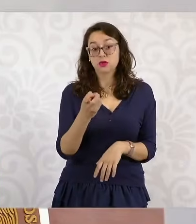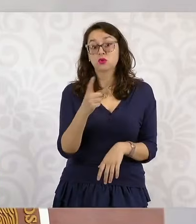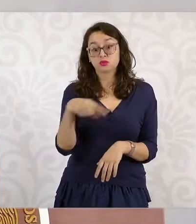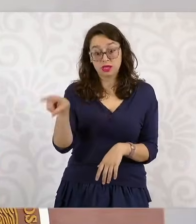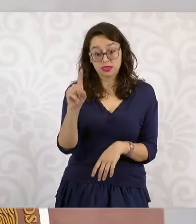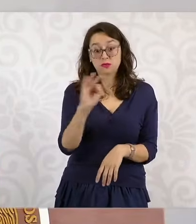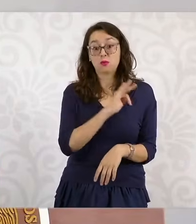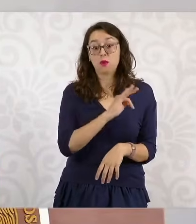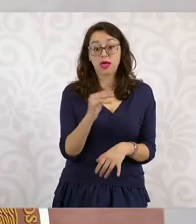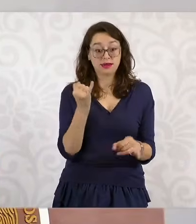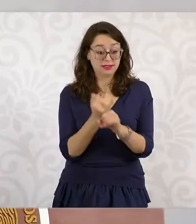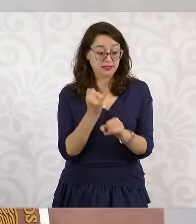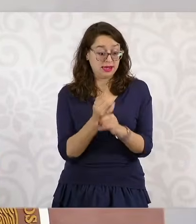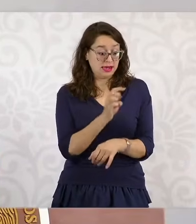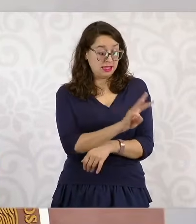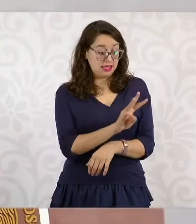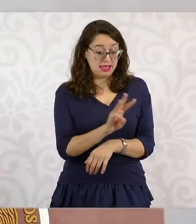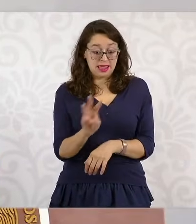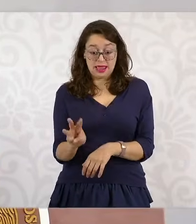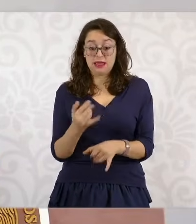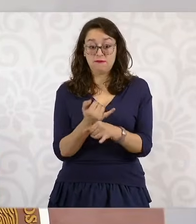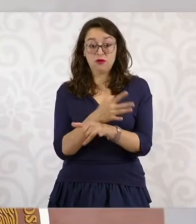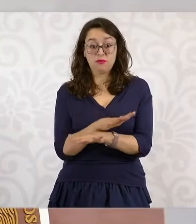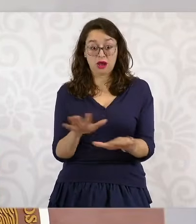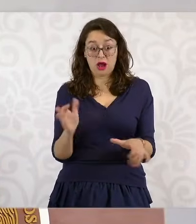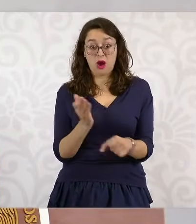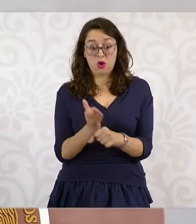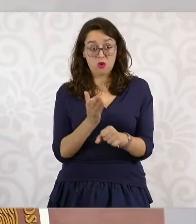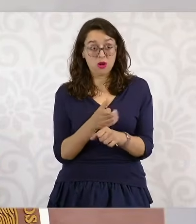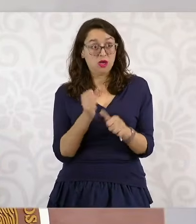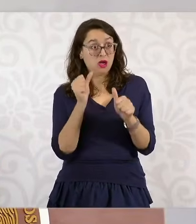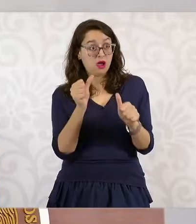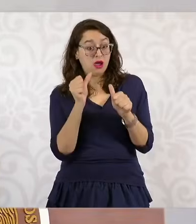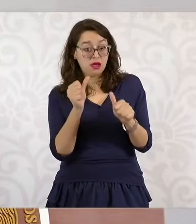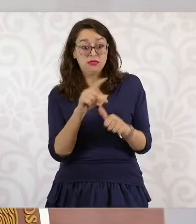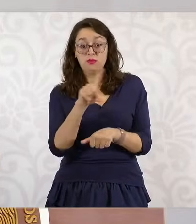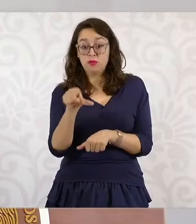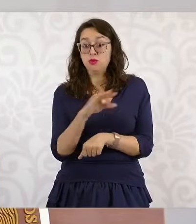encontrar estdos datos. Muchas gracias por no nada más oírlos, sino compartirlos. Es muy importante